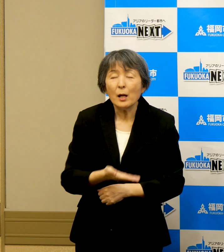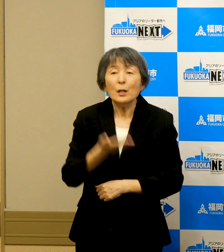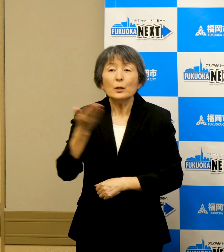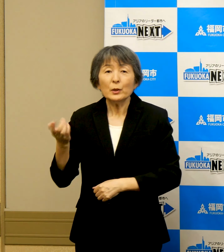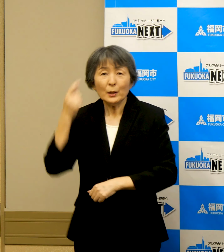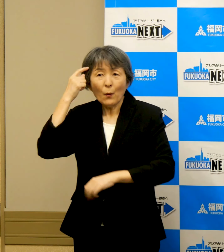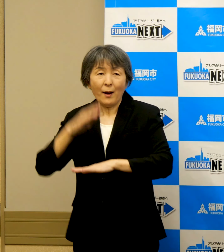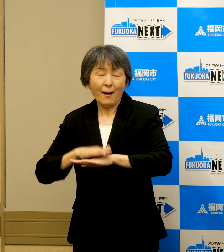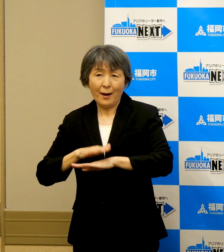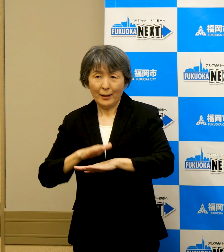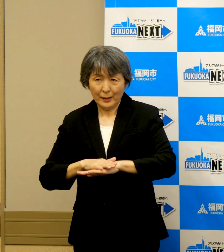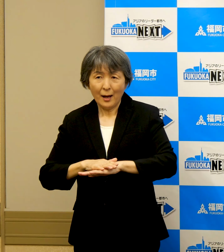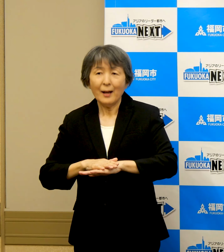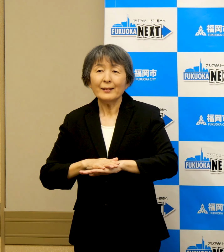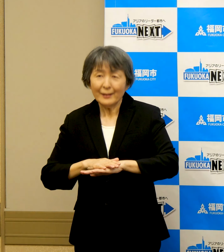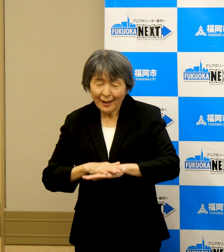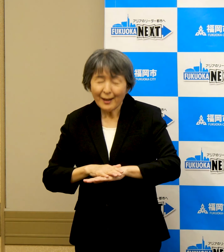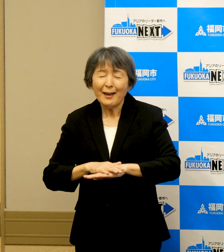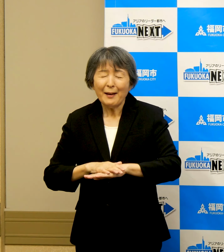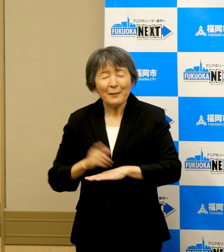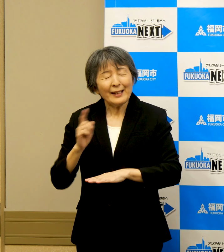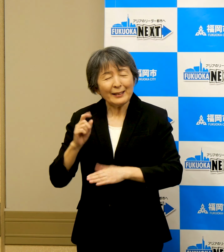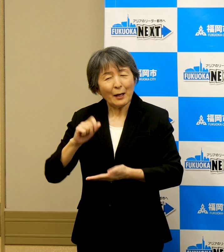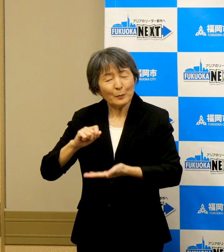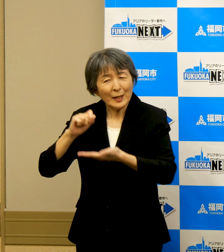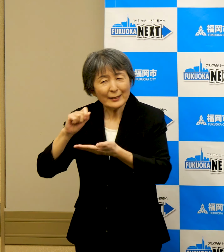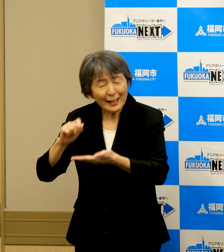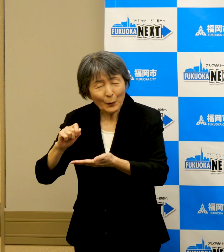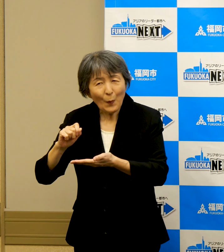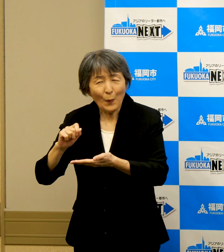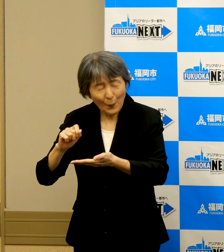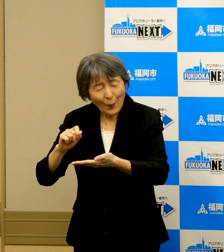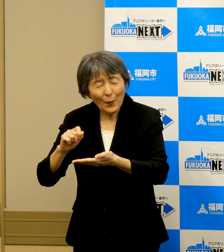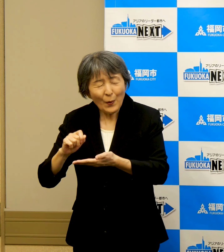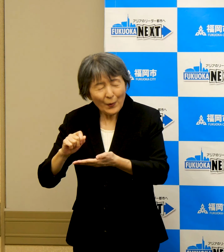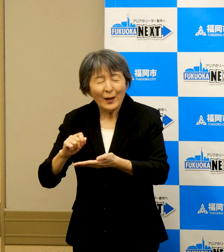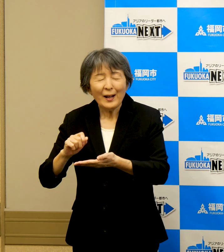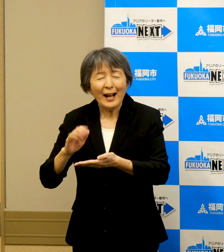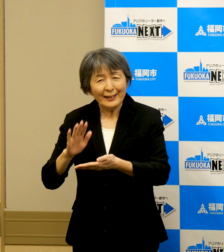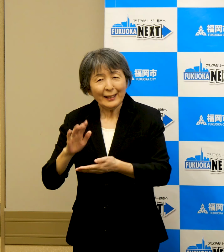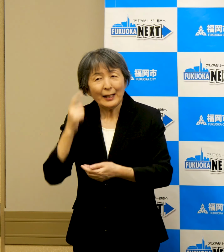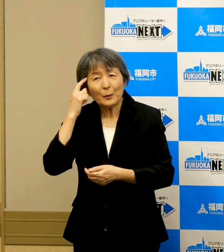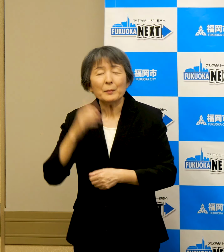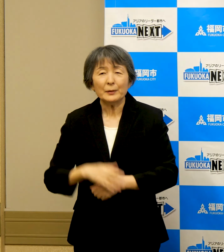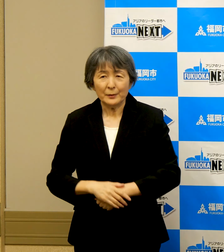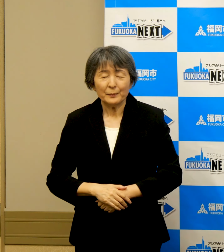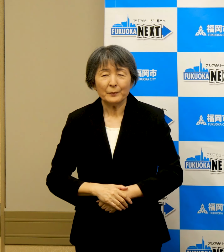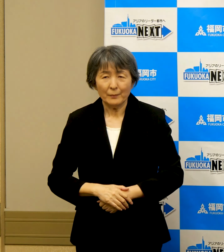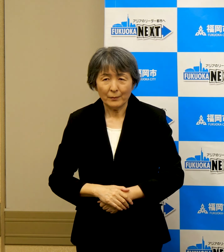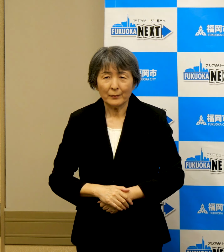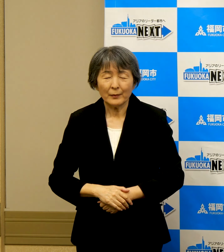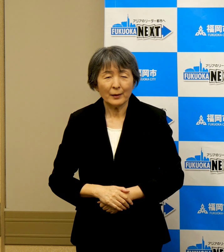今お話あったようなインセンティブということも あるのかもしれないなとは思います (記者)当分もうちょっと先かなという感じですよね